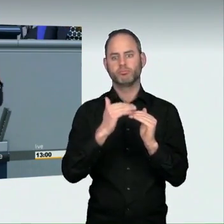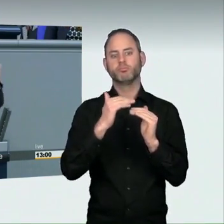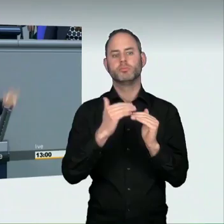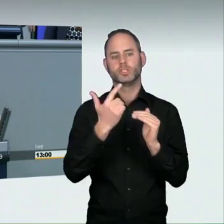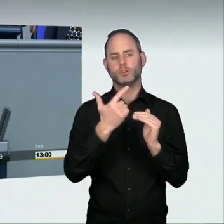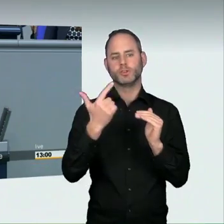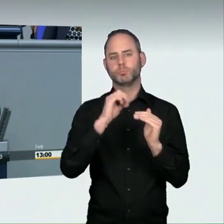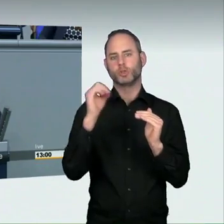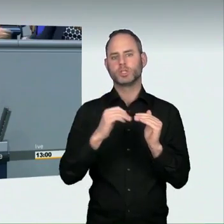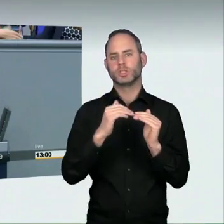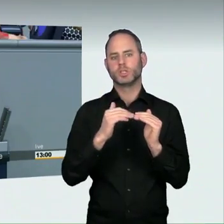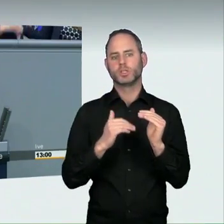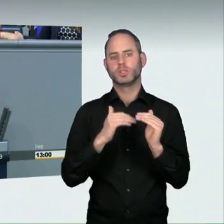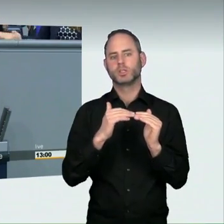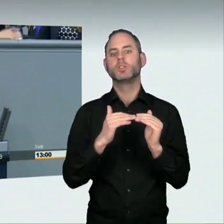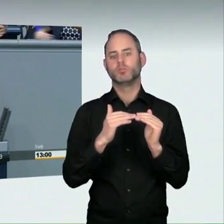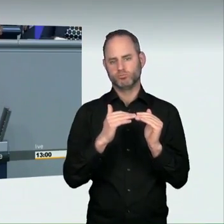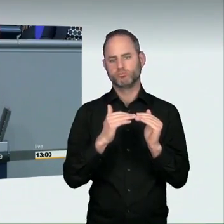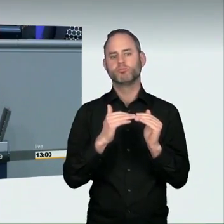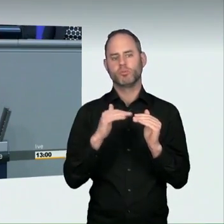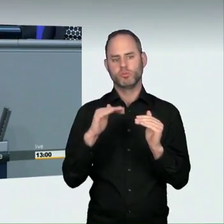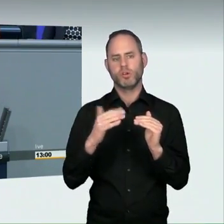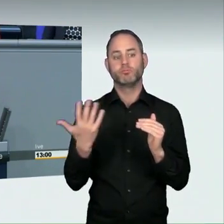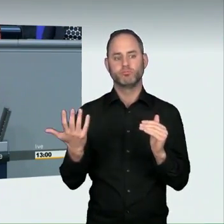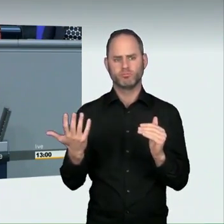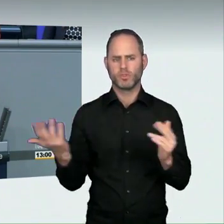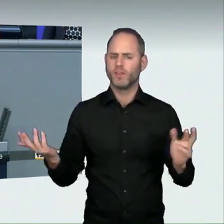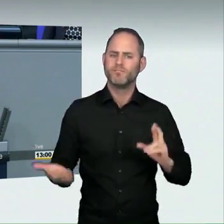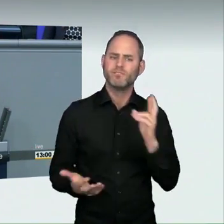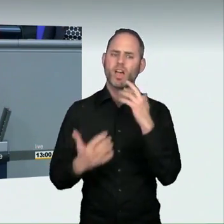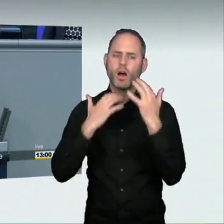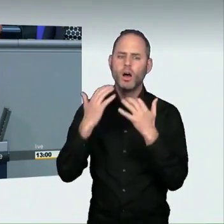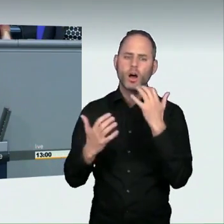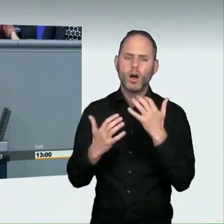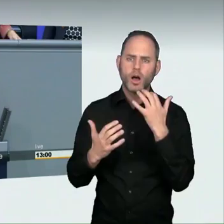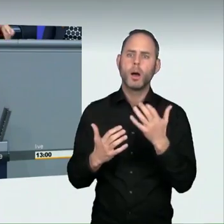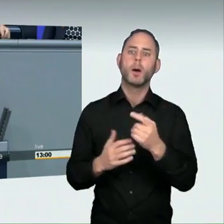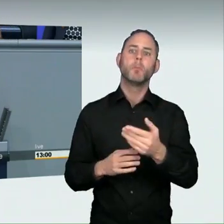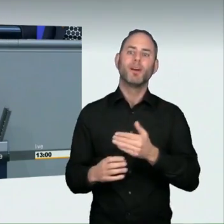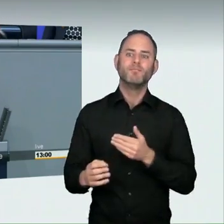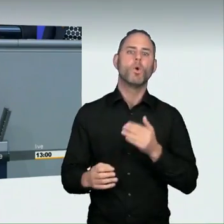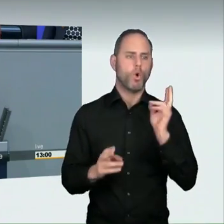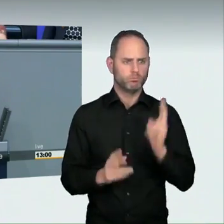weil es so lange gedauert hat, bis die Mietpreisbremse in Kraft trat. Auch dagegen haben Sie nichts getan, meine Damen und Herren.